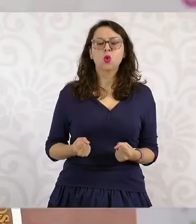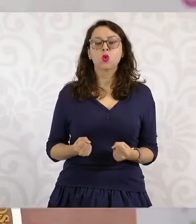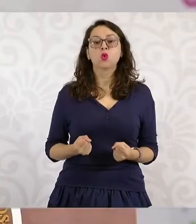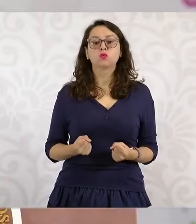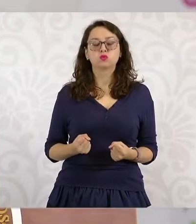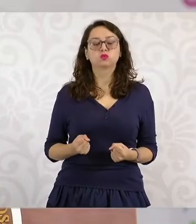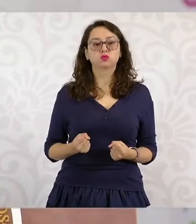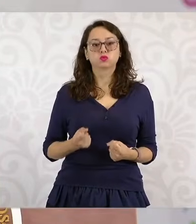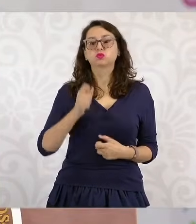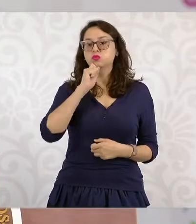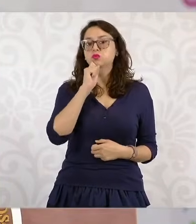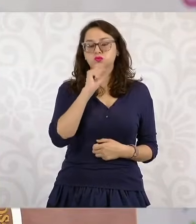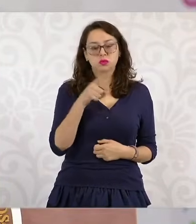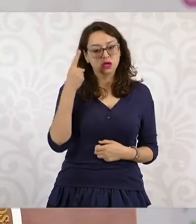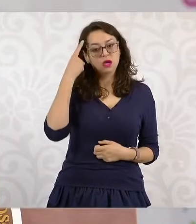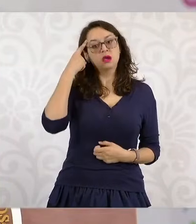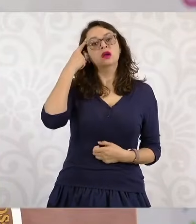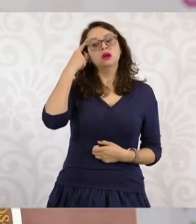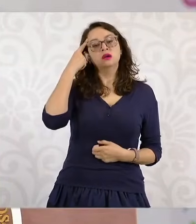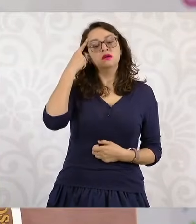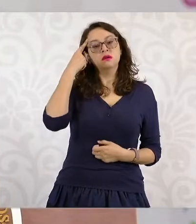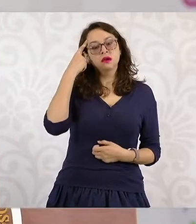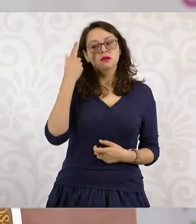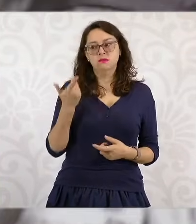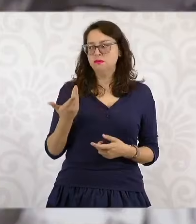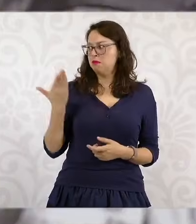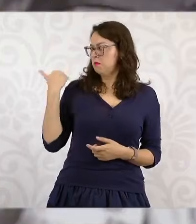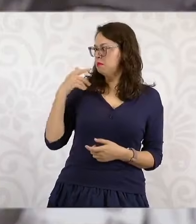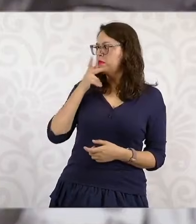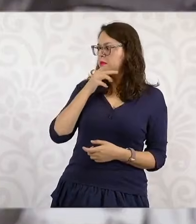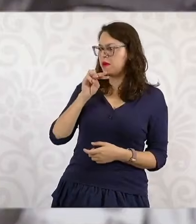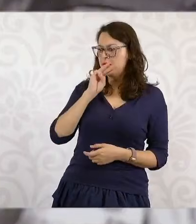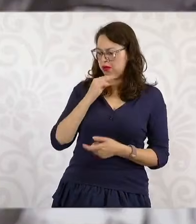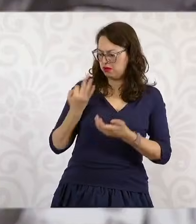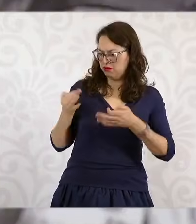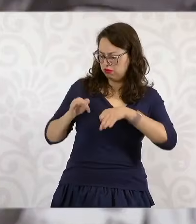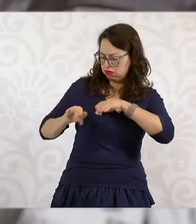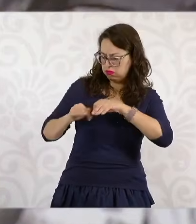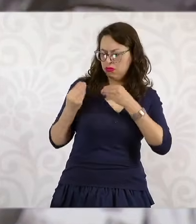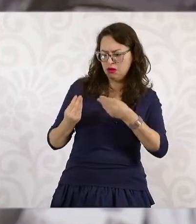conscientes de que sus papás produjeron muchísimo para Estados Unidos y de que ellos también y al